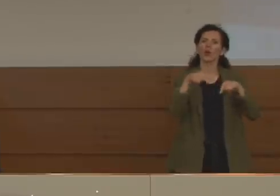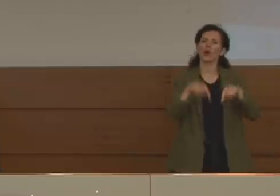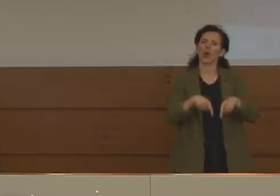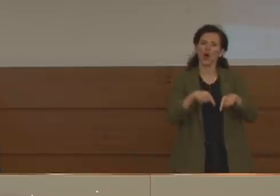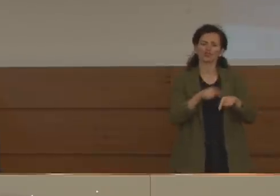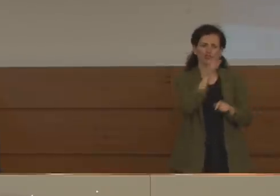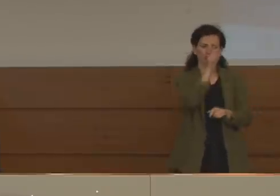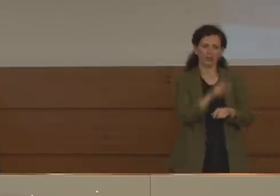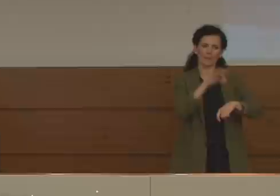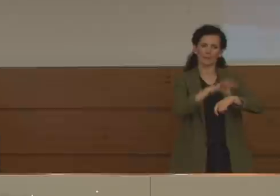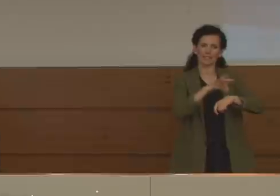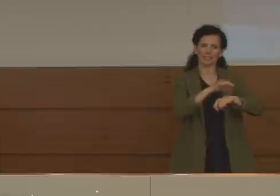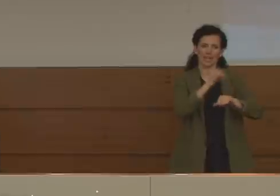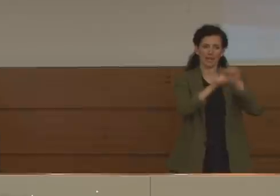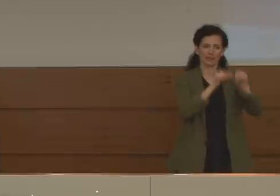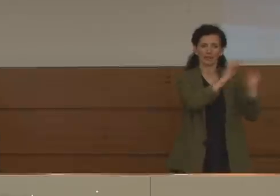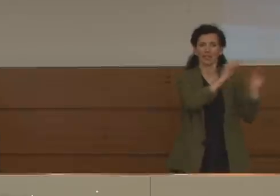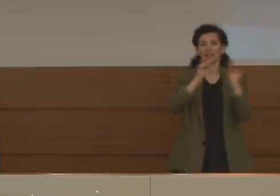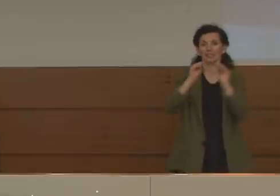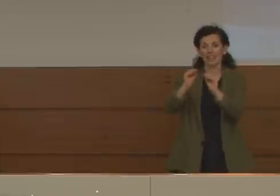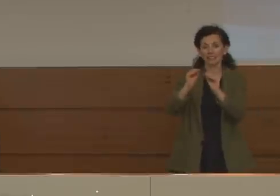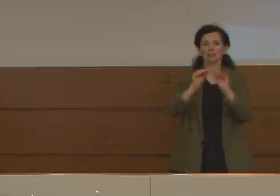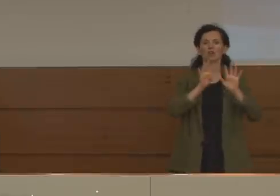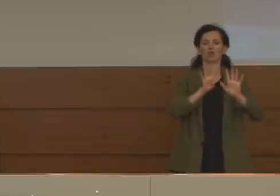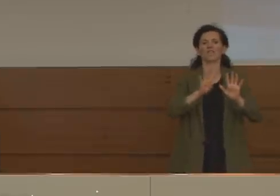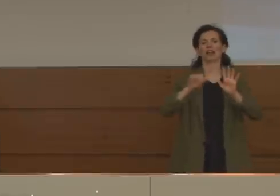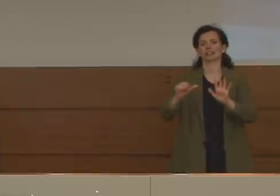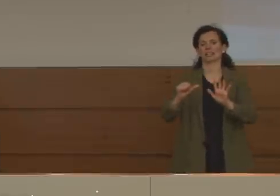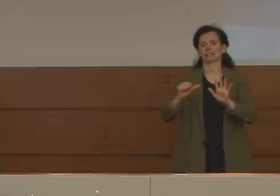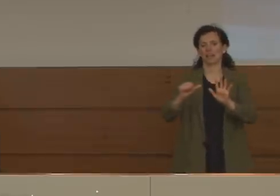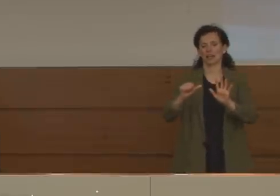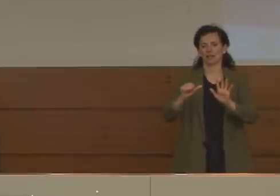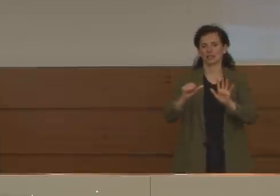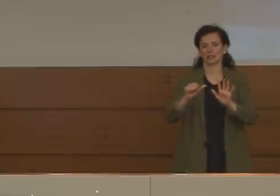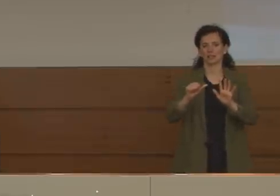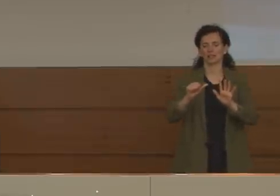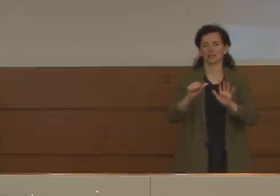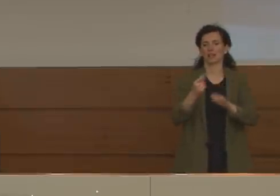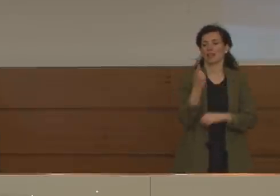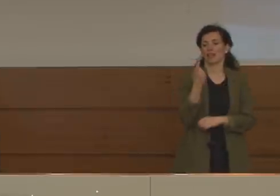96 pazienti. Il numero rispetto a ieri è di due.